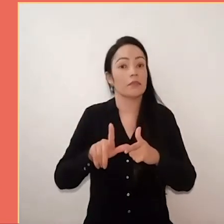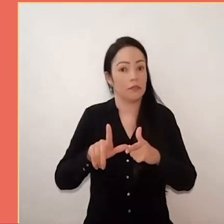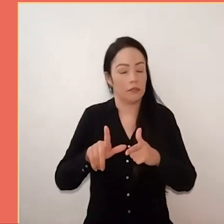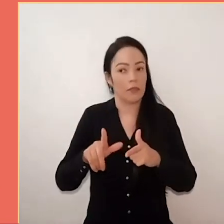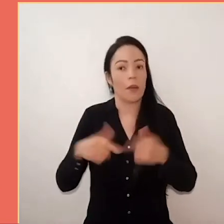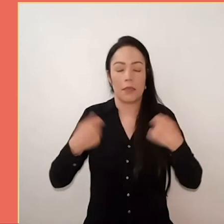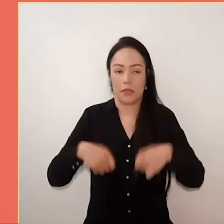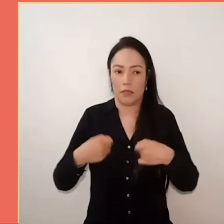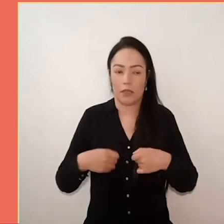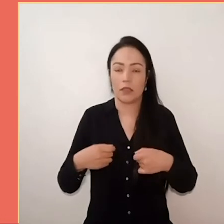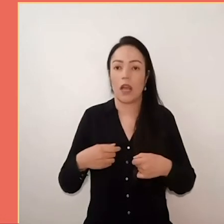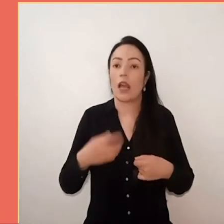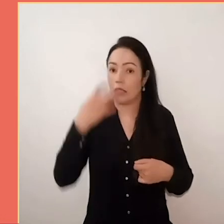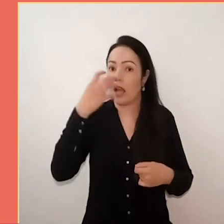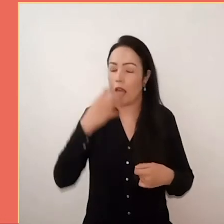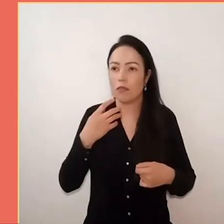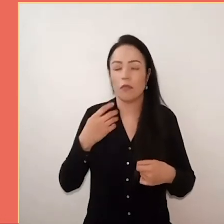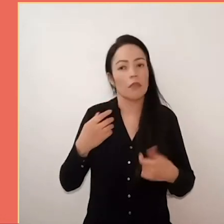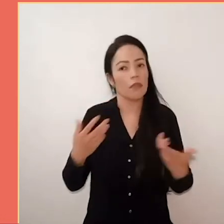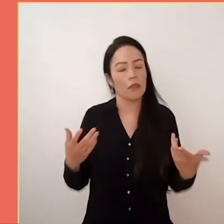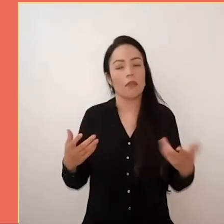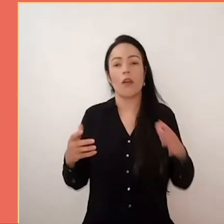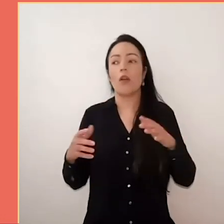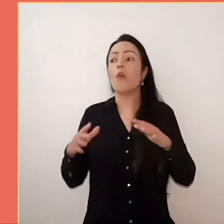e olha para o mundo, quando você estava falando agora, Luciana,